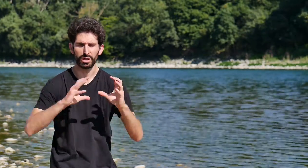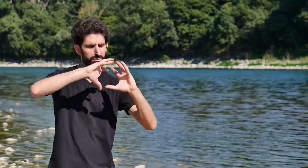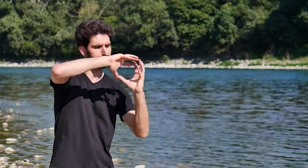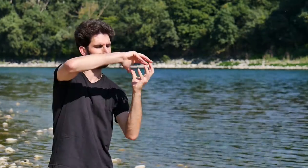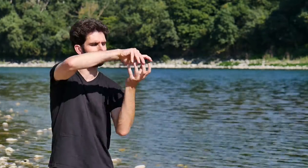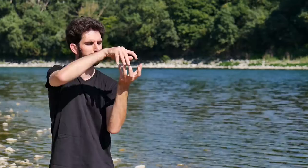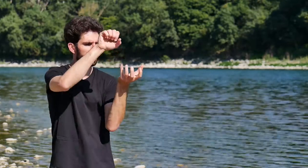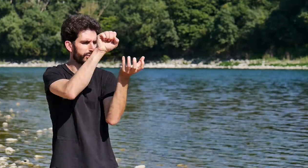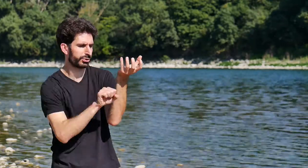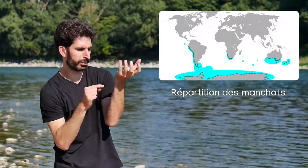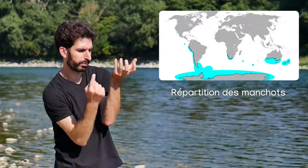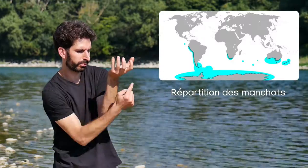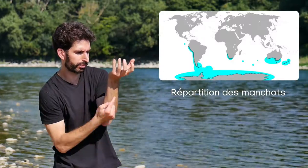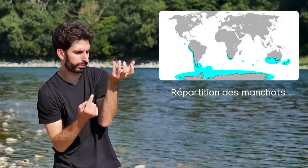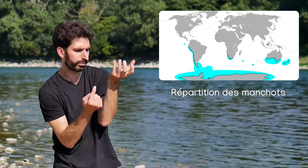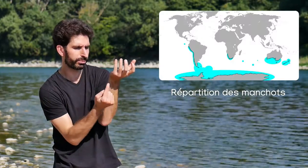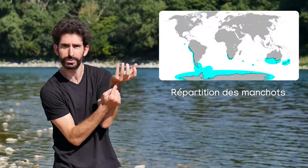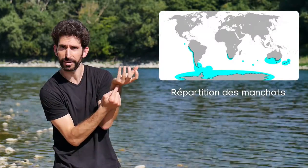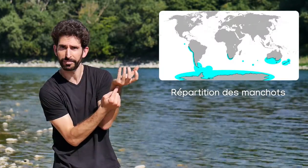Dans l'hémisphère sud.